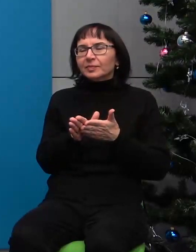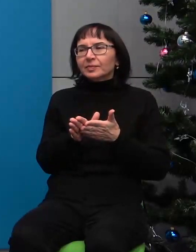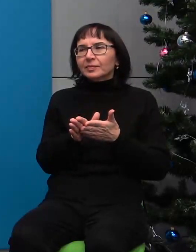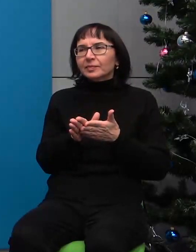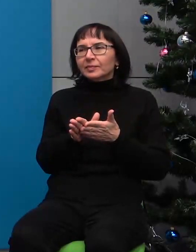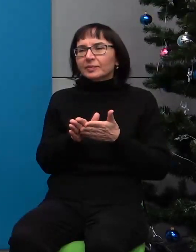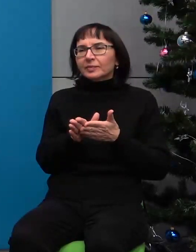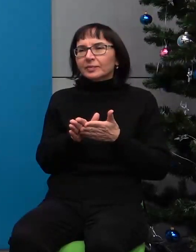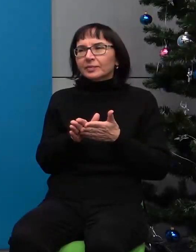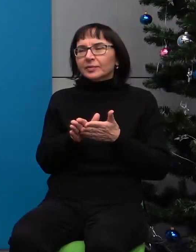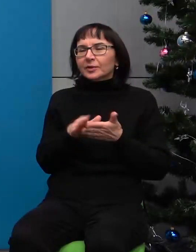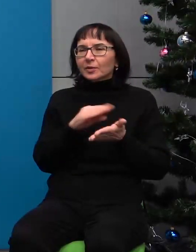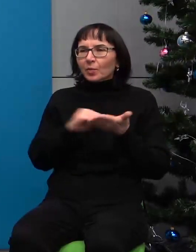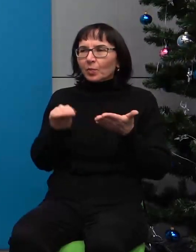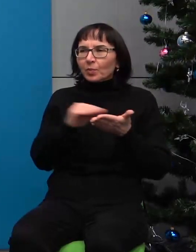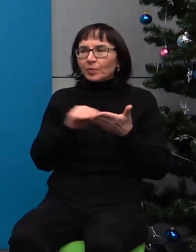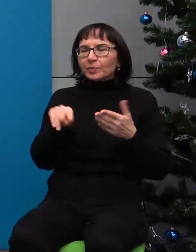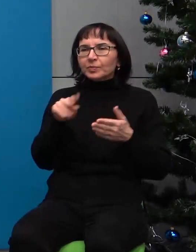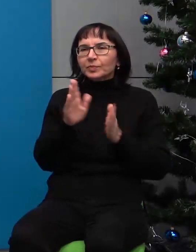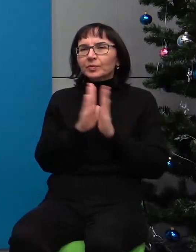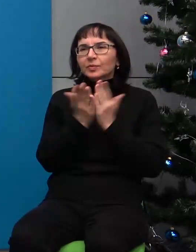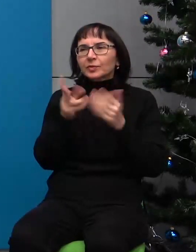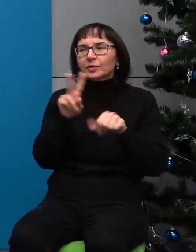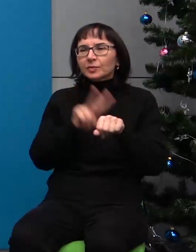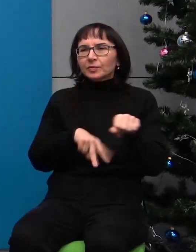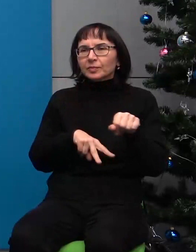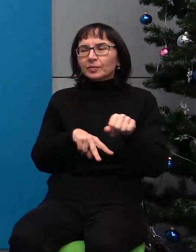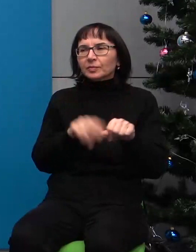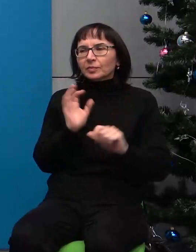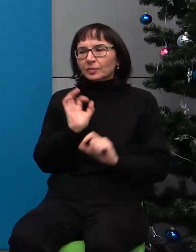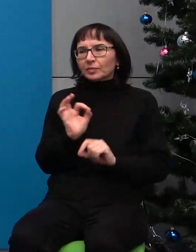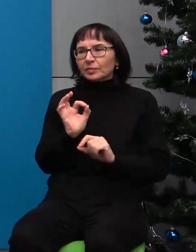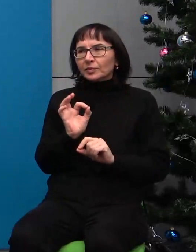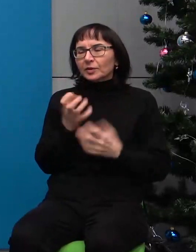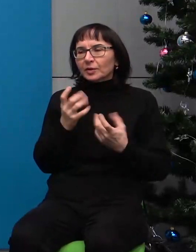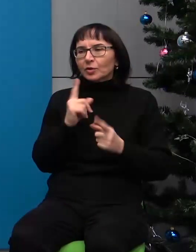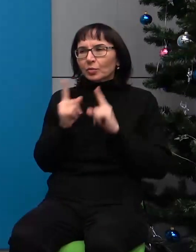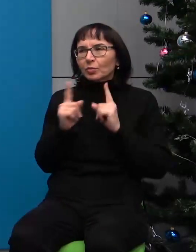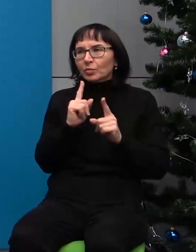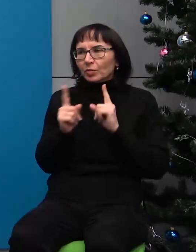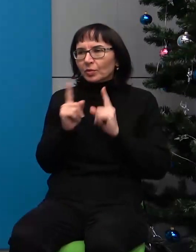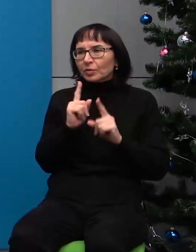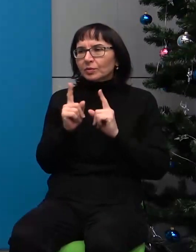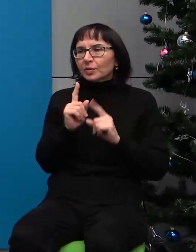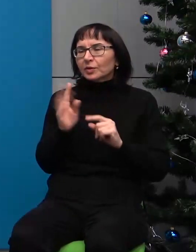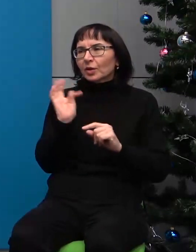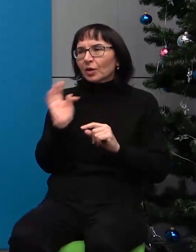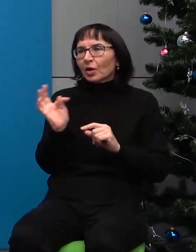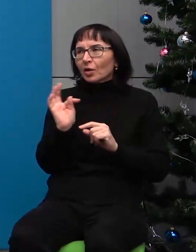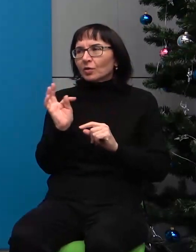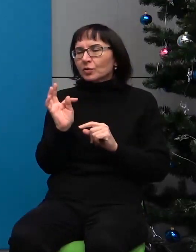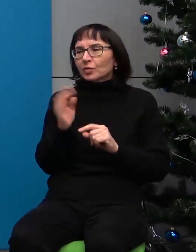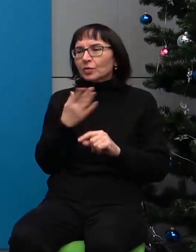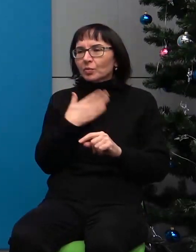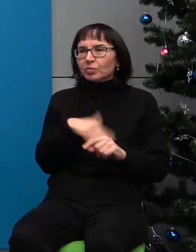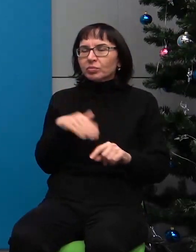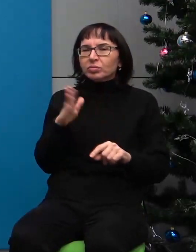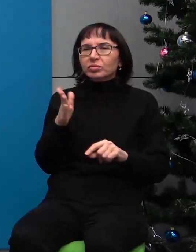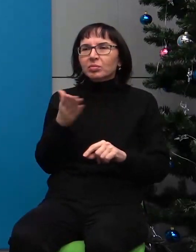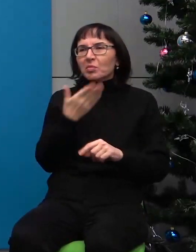zacząłem pisać te kryminały. Dobra. Chcesz porozmawiać o obsesjach, czy niekoniecznie? Nie mam z tym problemu.